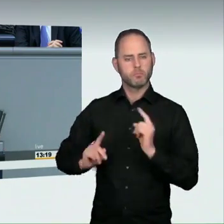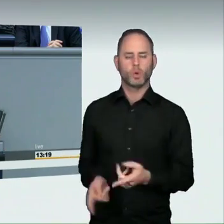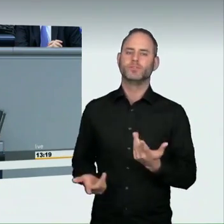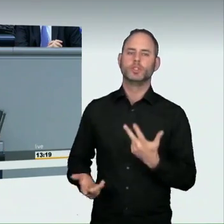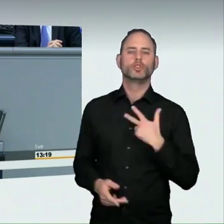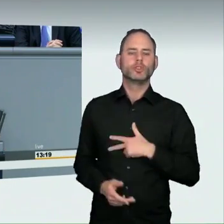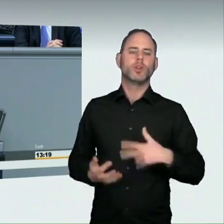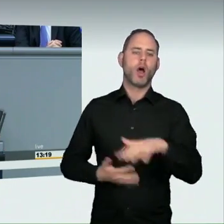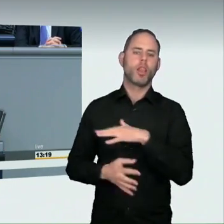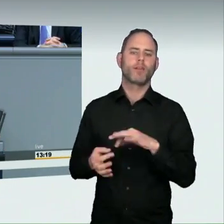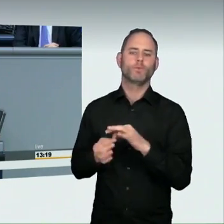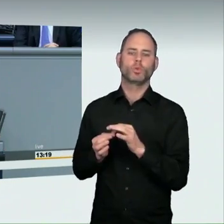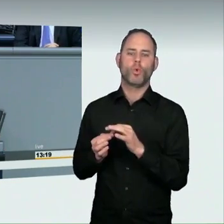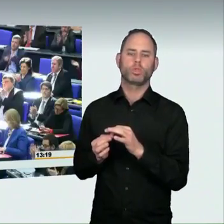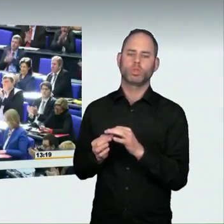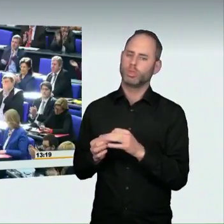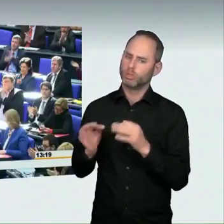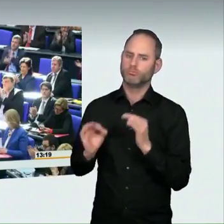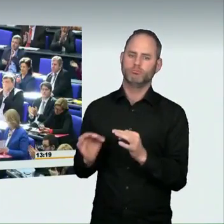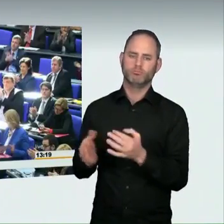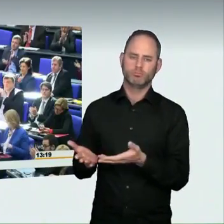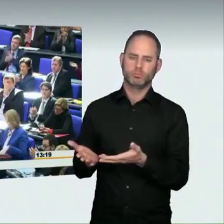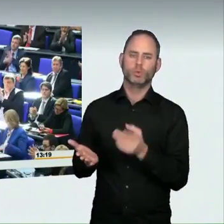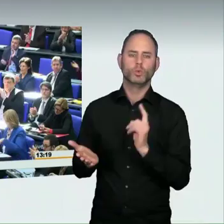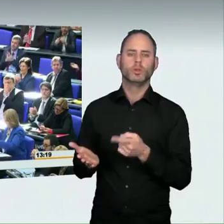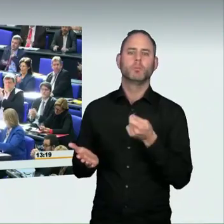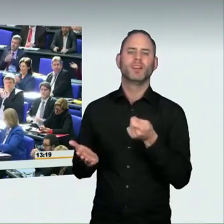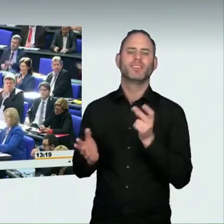(Applaus)